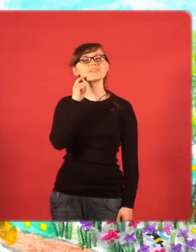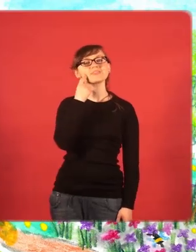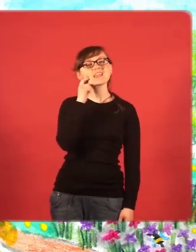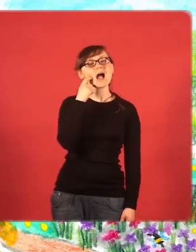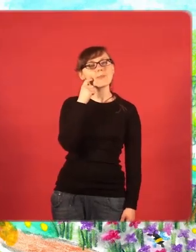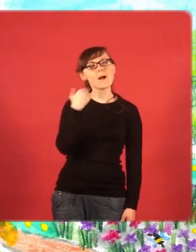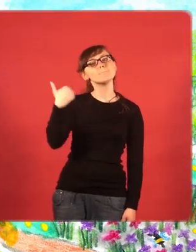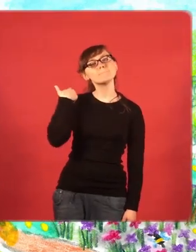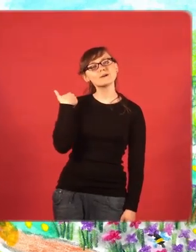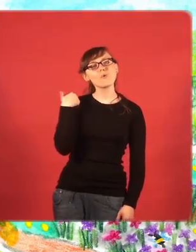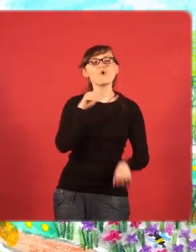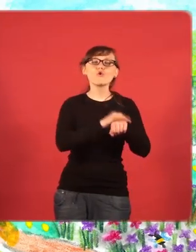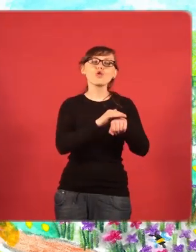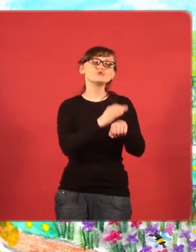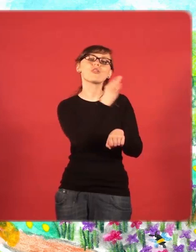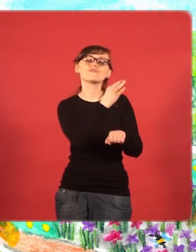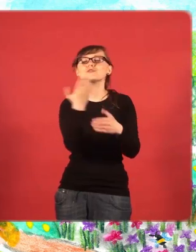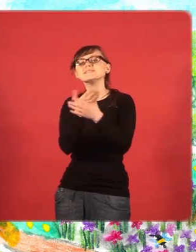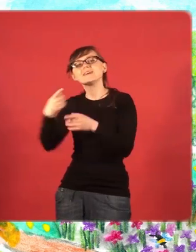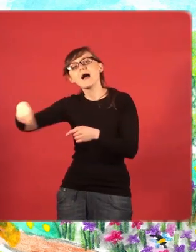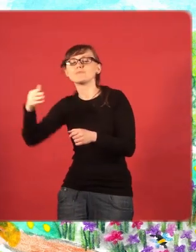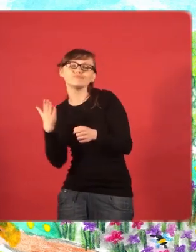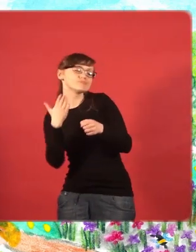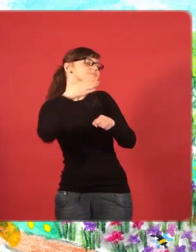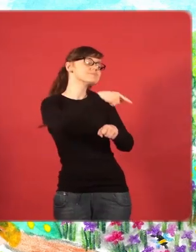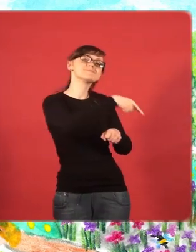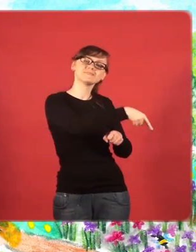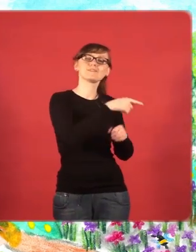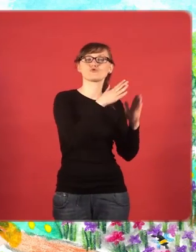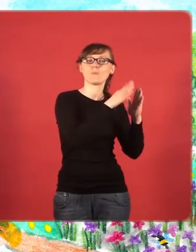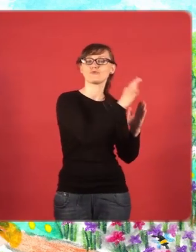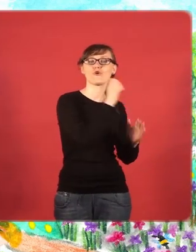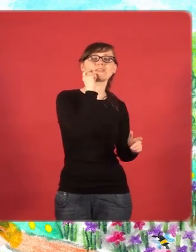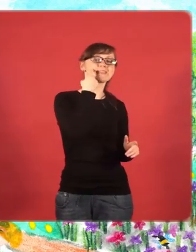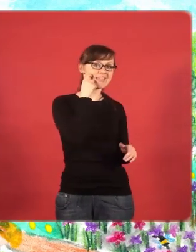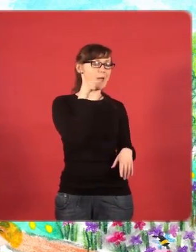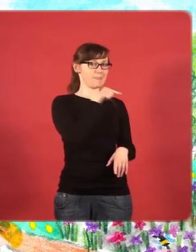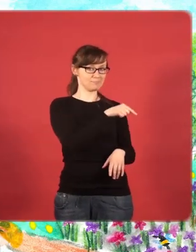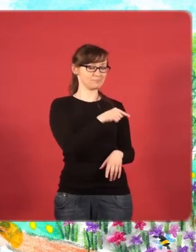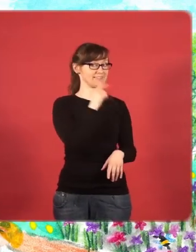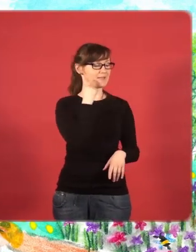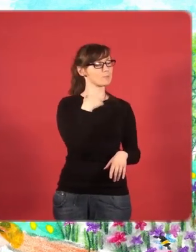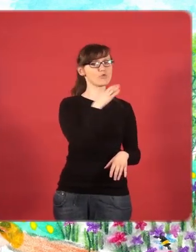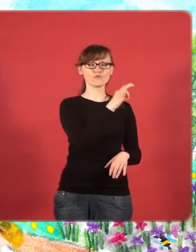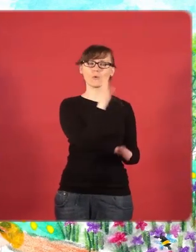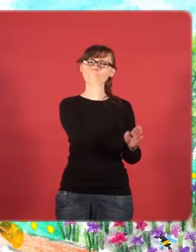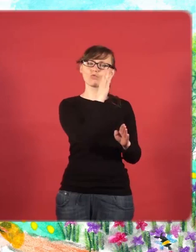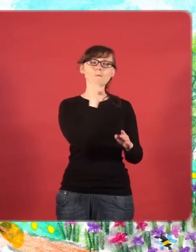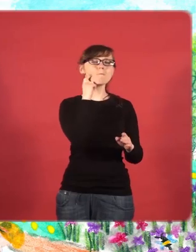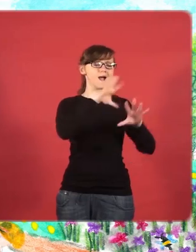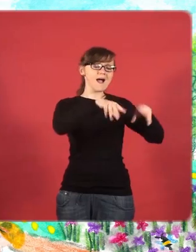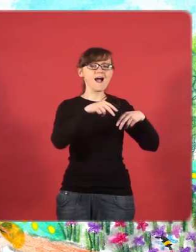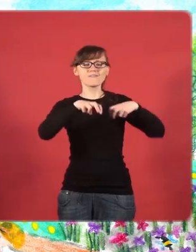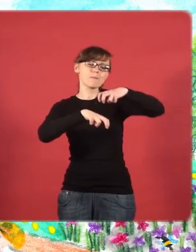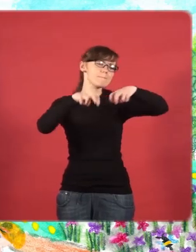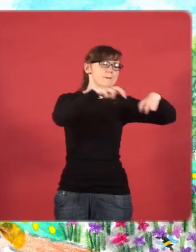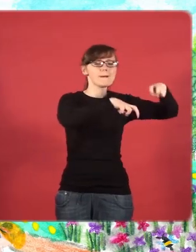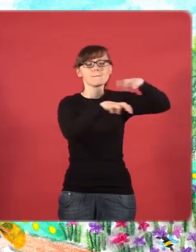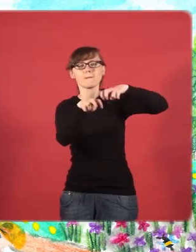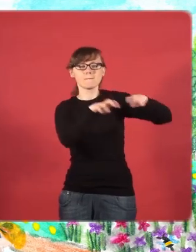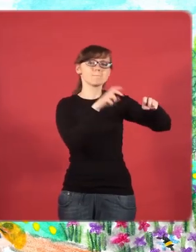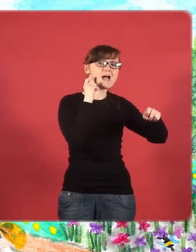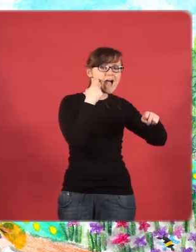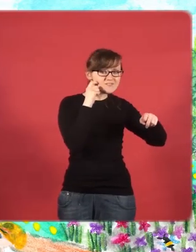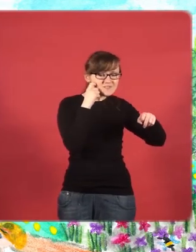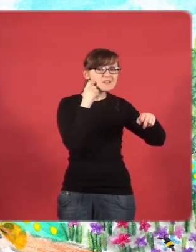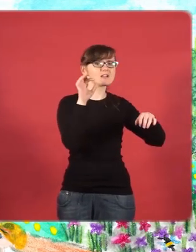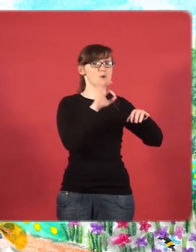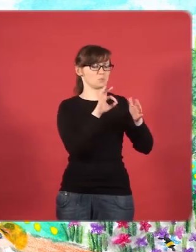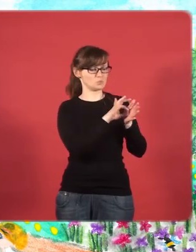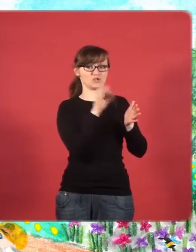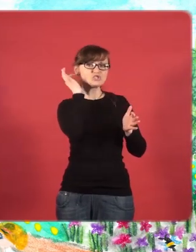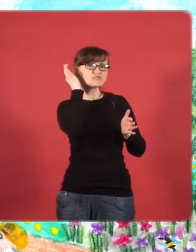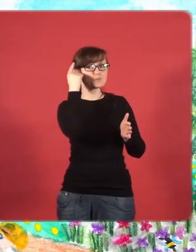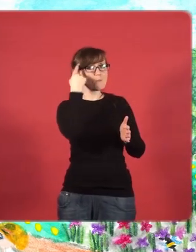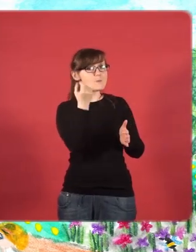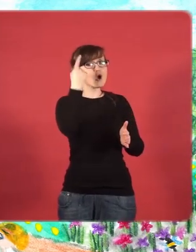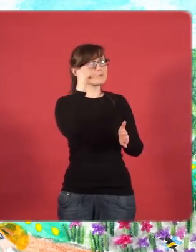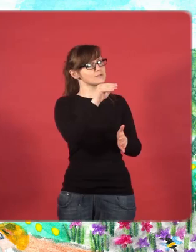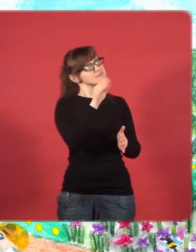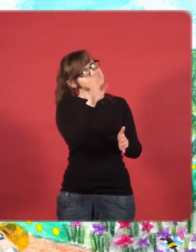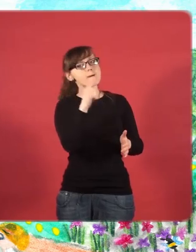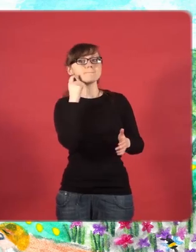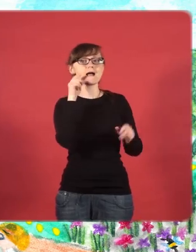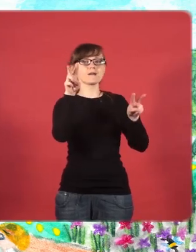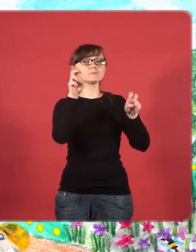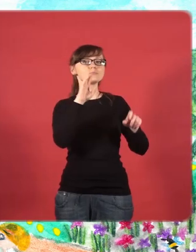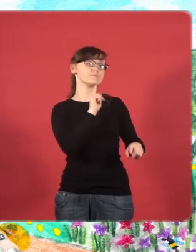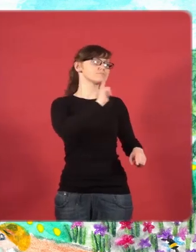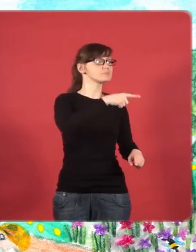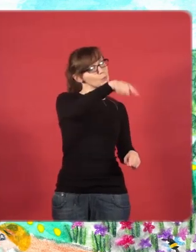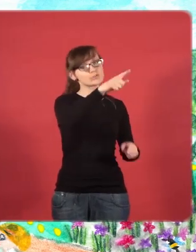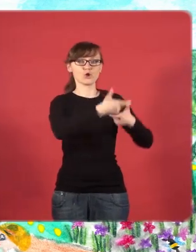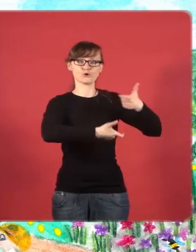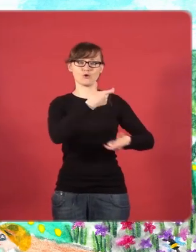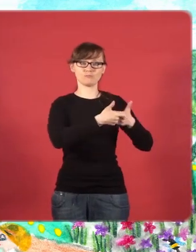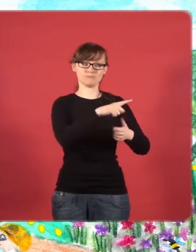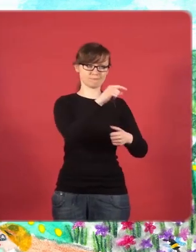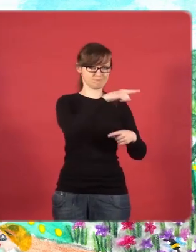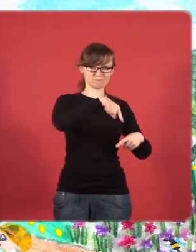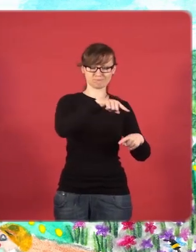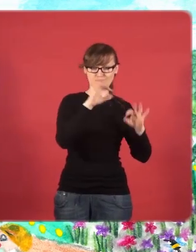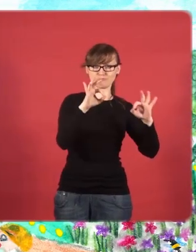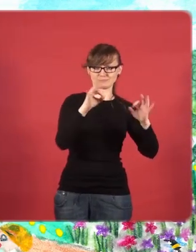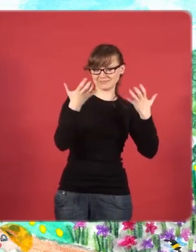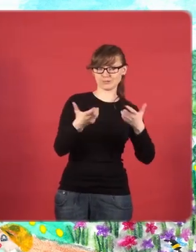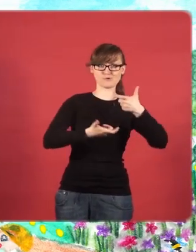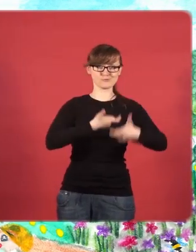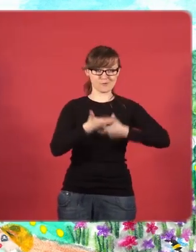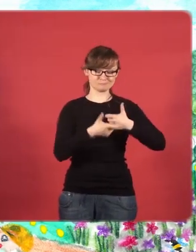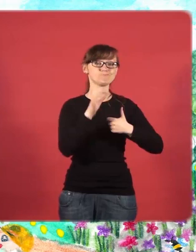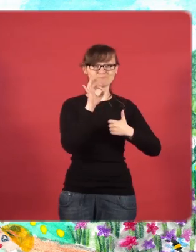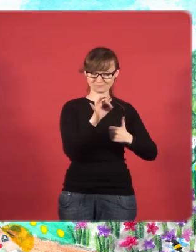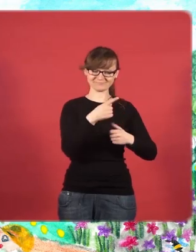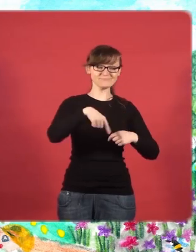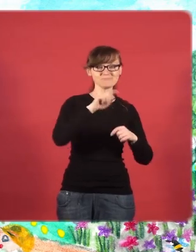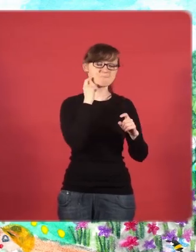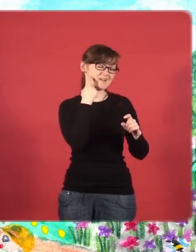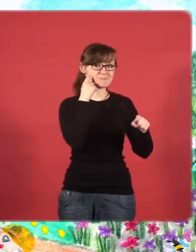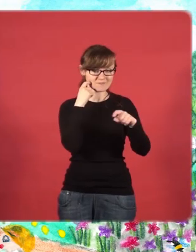Diana Barry zaprosiła gości na podwieczorek. Dziewczęta po podwieczorku pobiegły do ogrodu i rozpoczęły grę w „podpuchy".